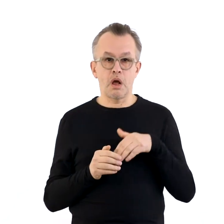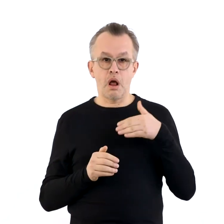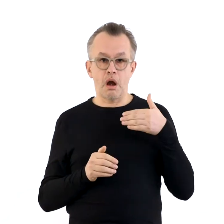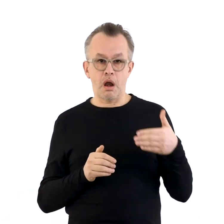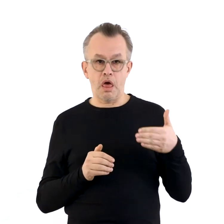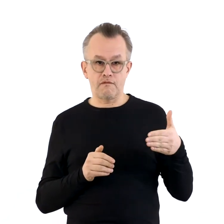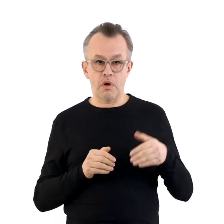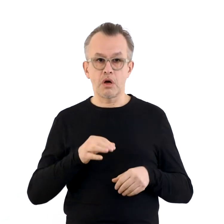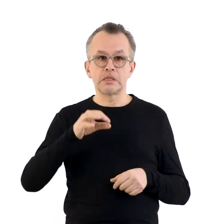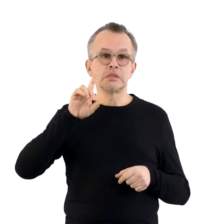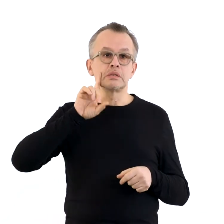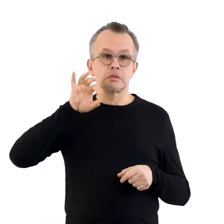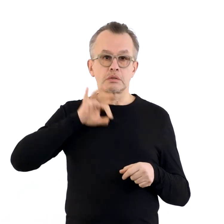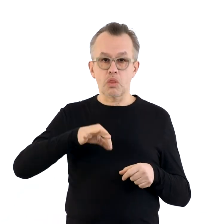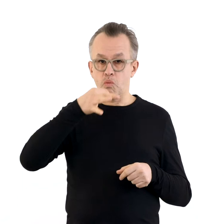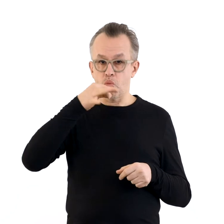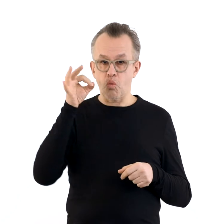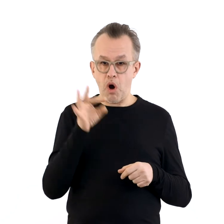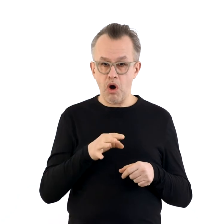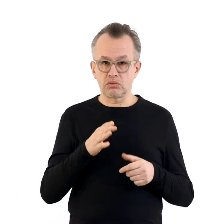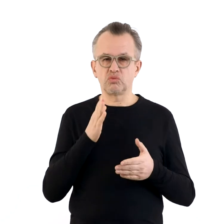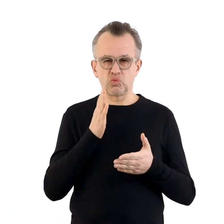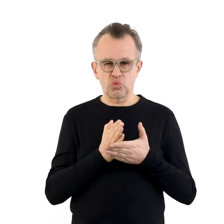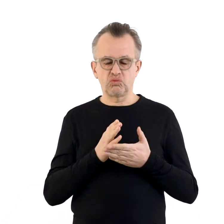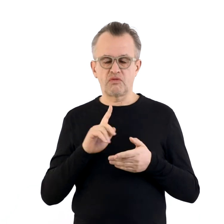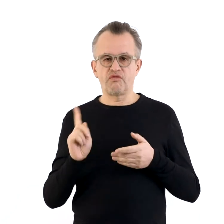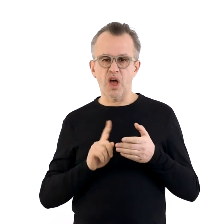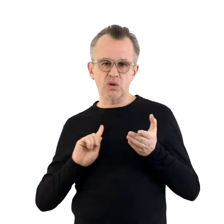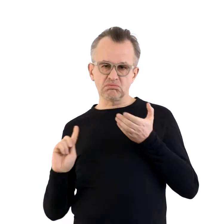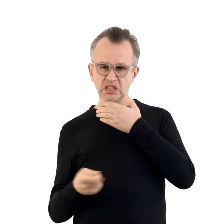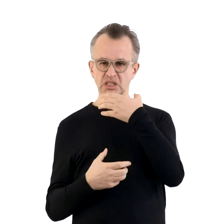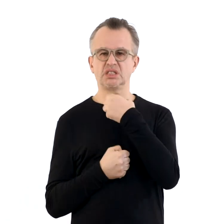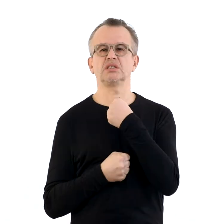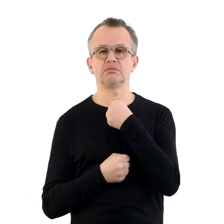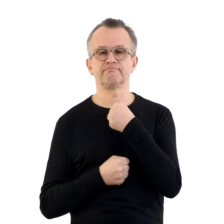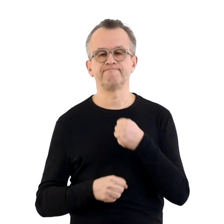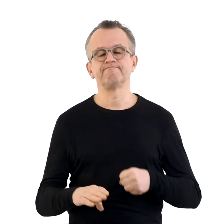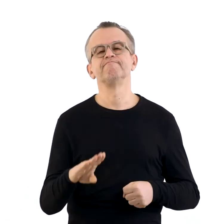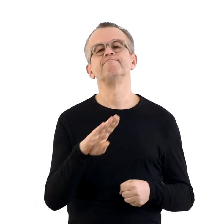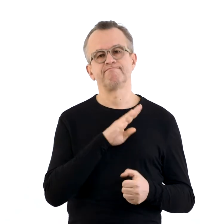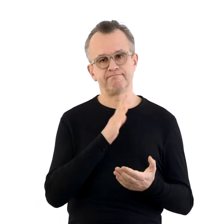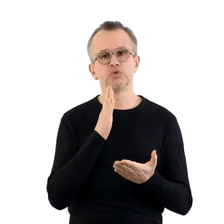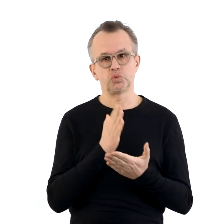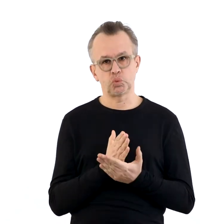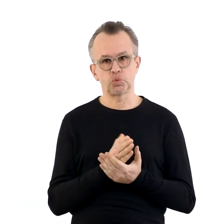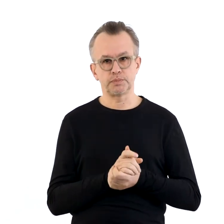a umieszczony po lewej stronie młodszy zginął już w uściskach węży,